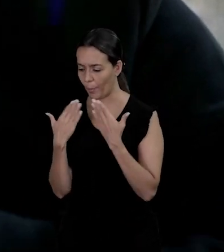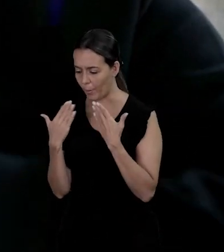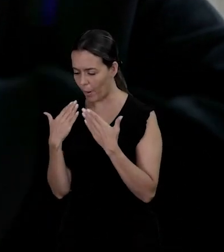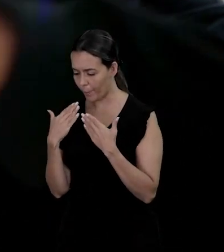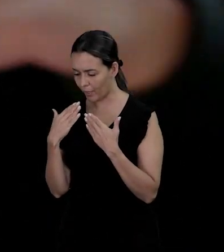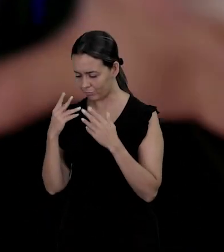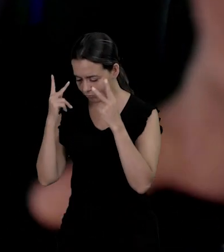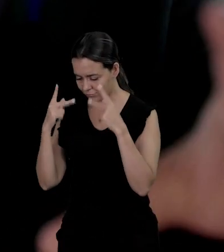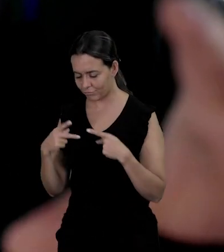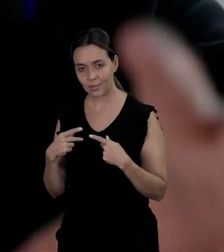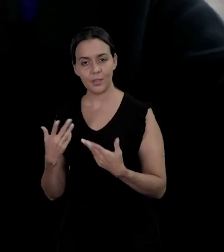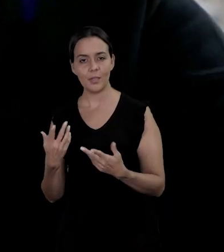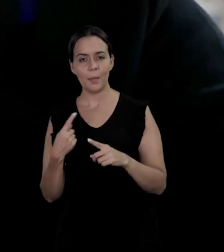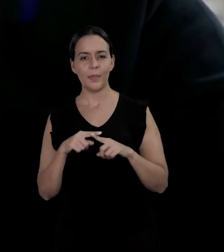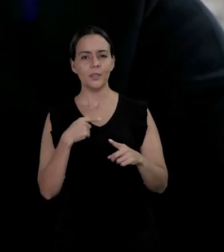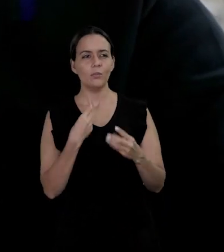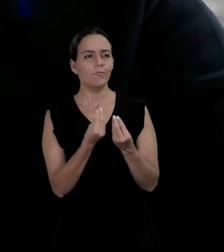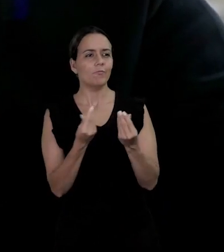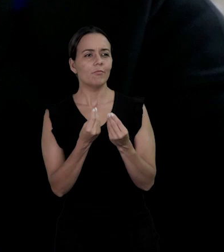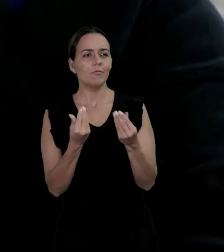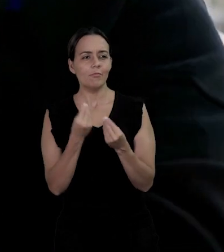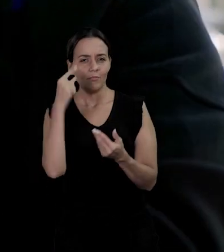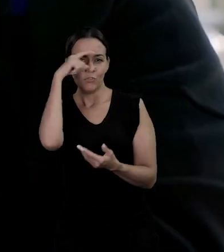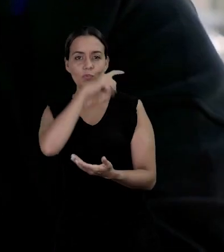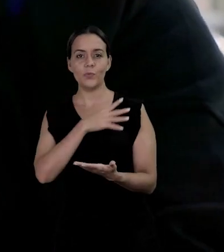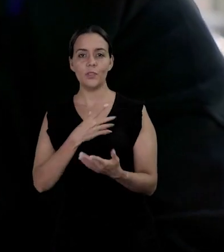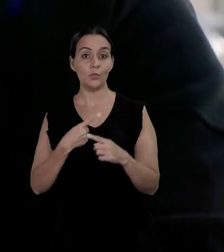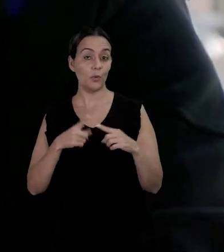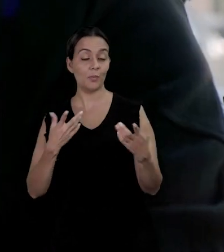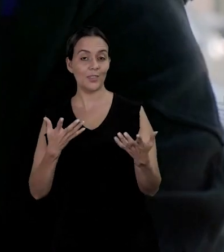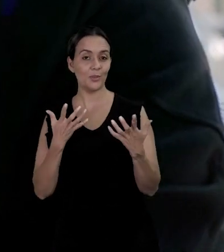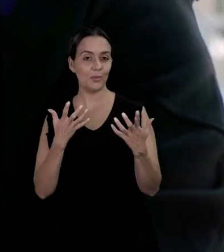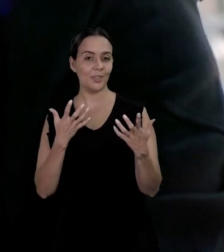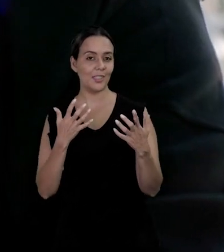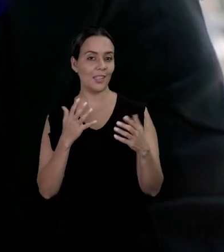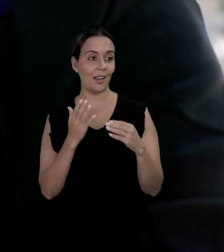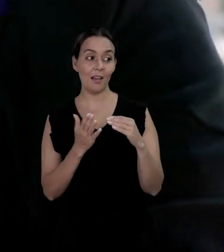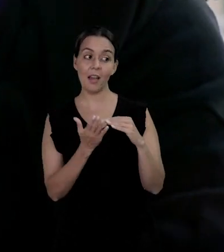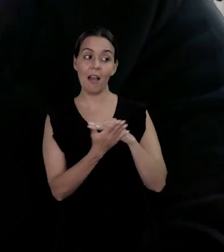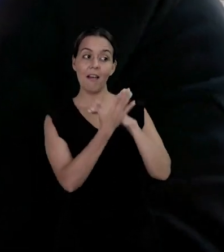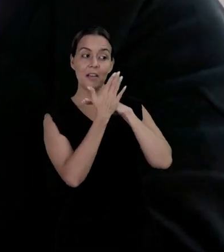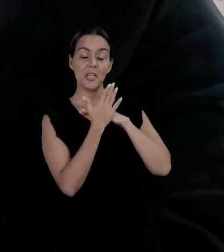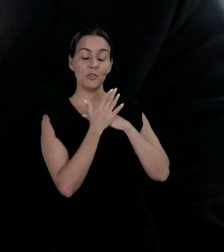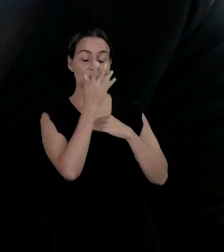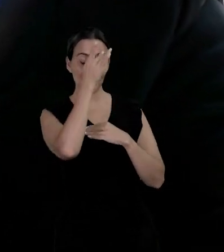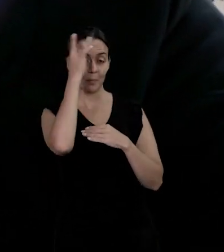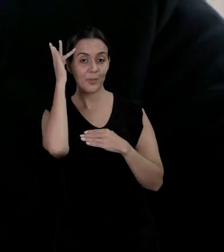eu tenho uma sensibilidade contra a isso, mas aí eu queria contar com a ajuda de um ator, uma pessoa que vivencia